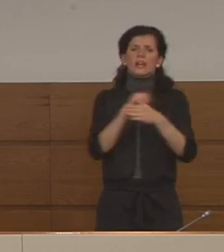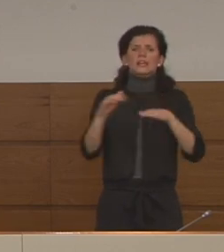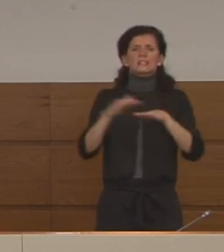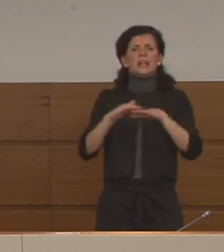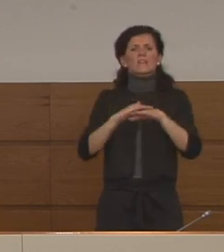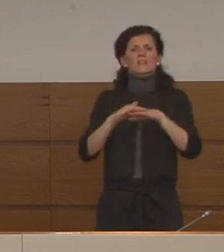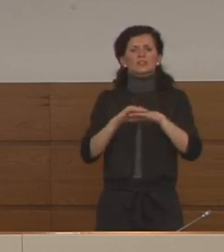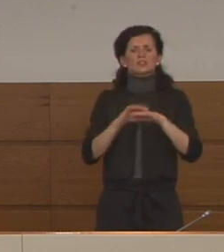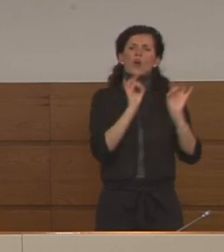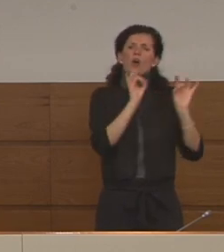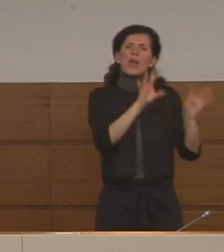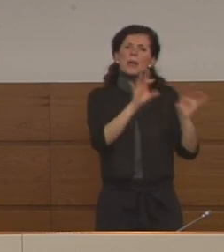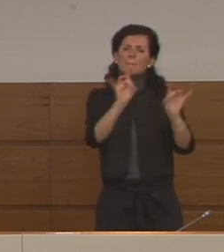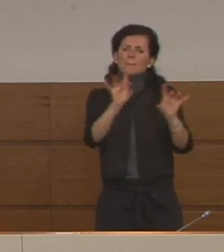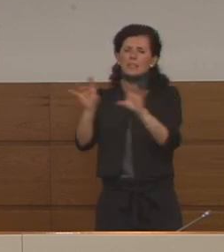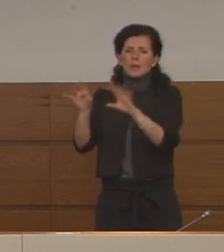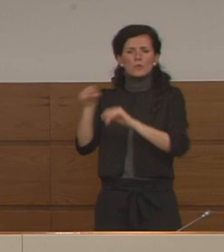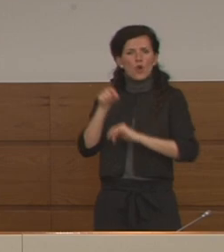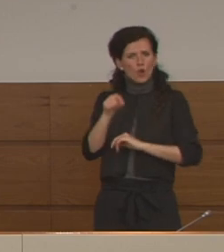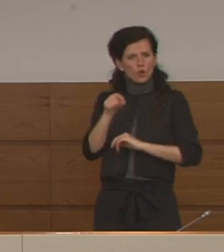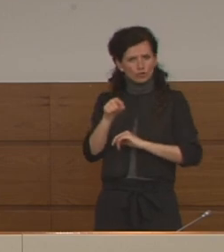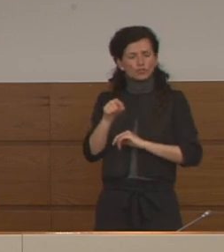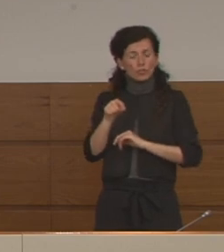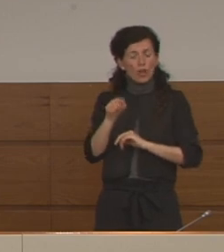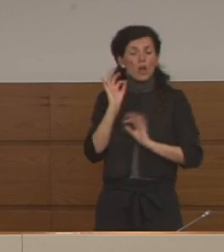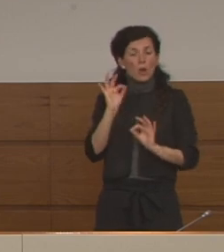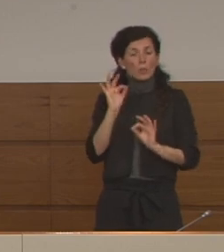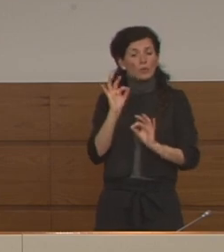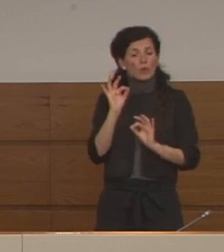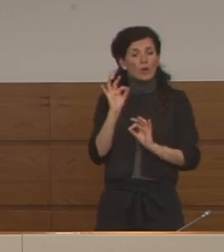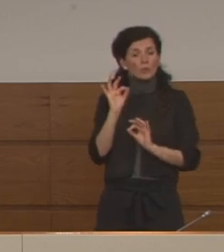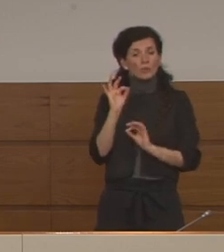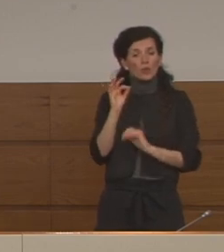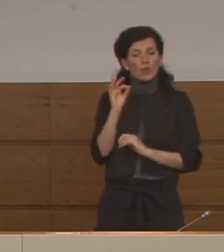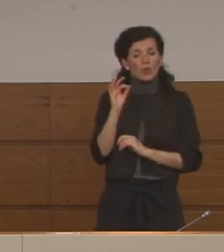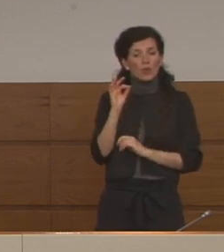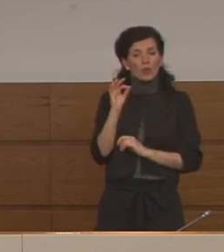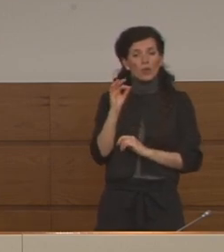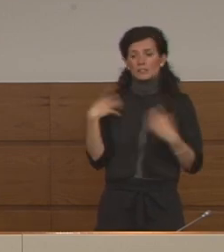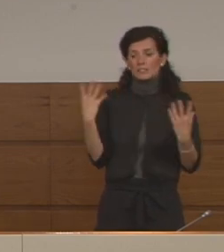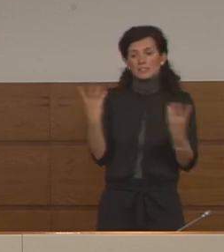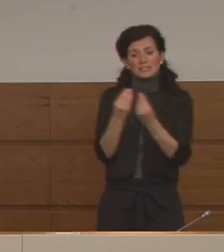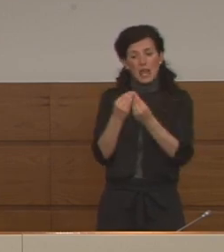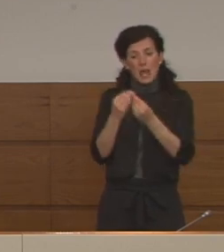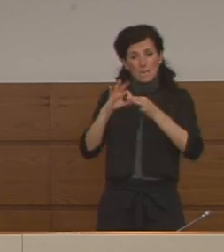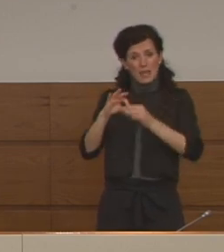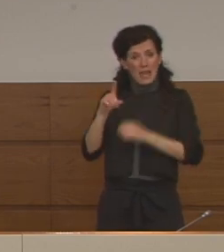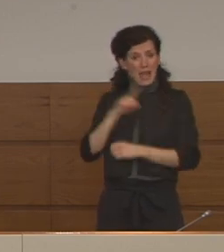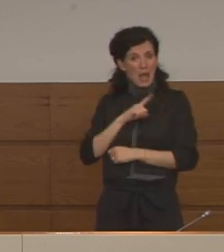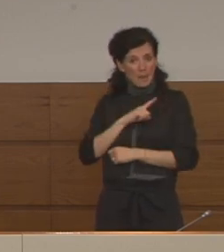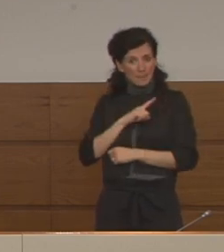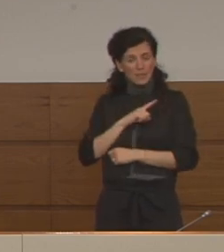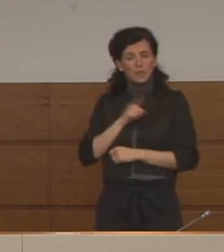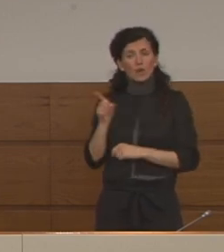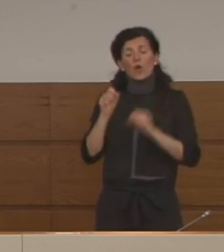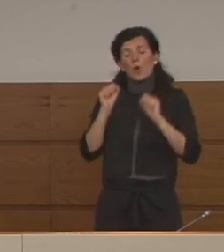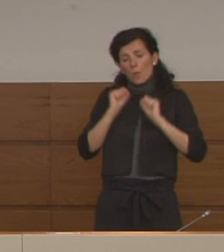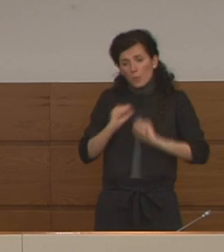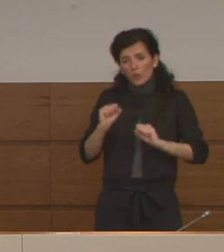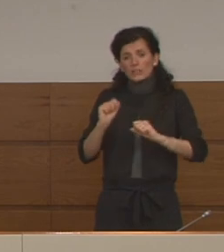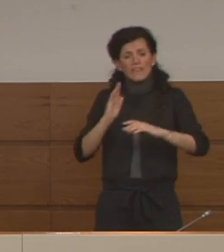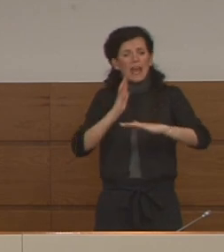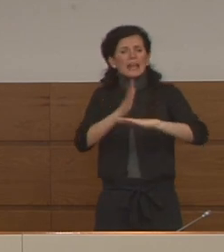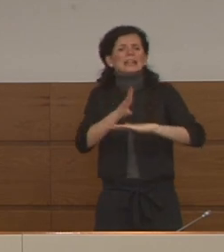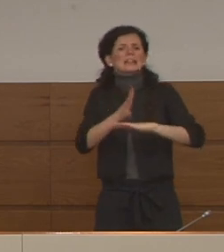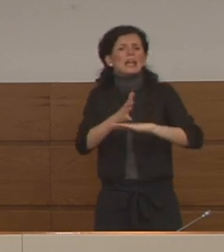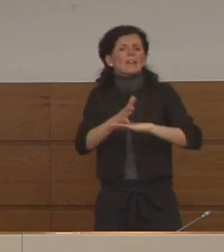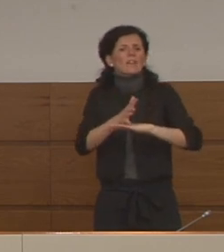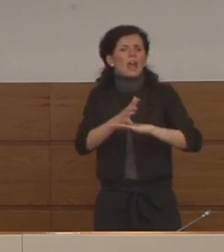che soprattutto col mio amico Greco poteva fare un intervento precoce e diffuso